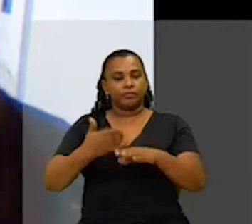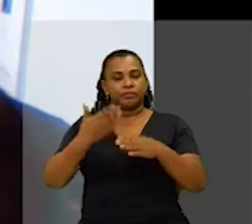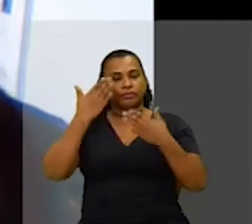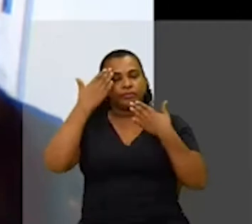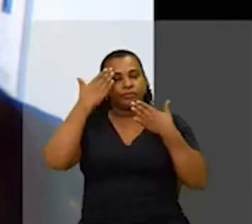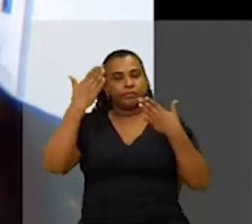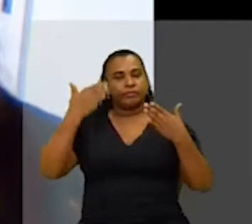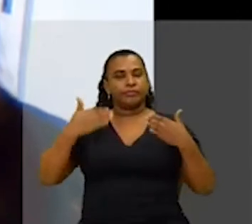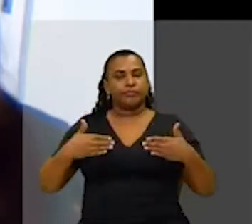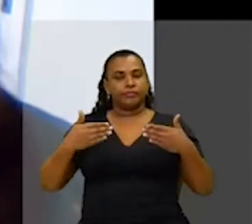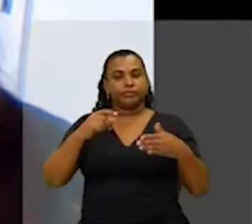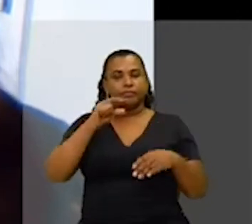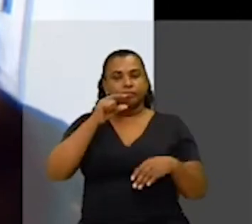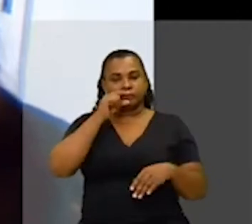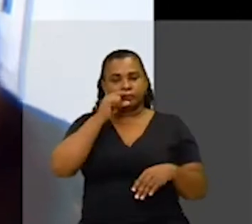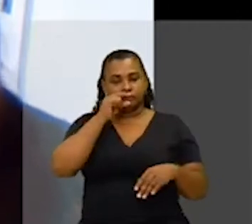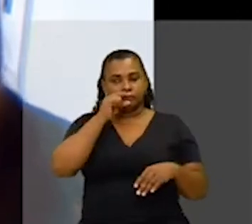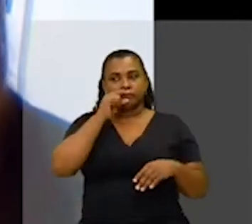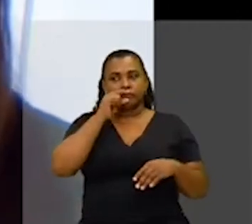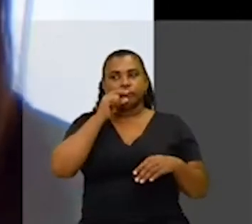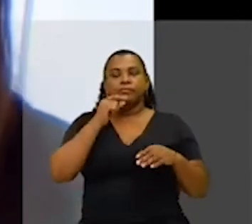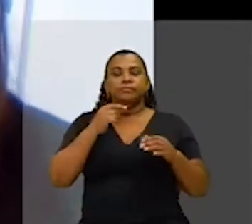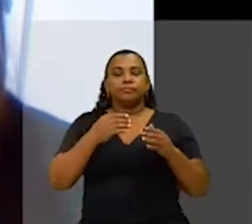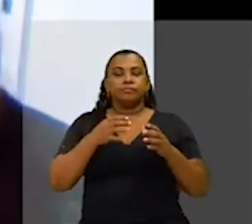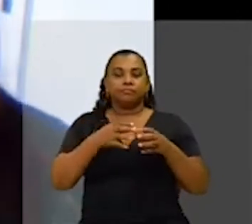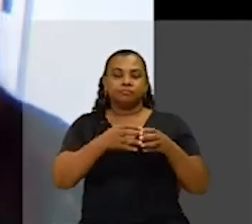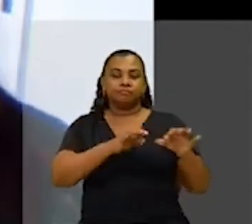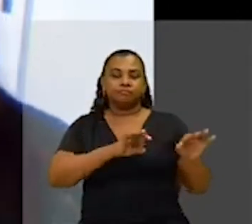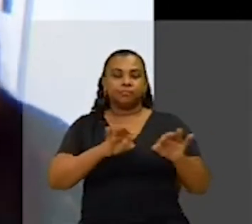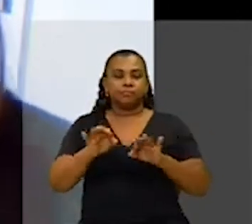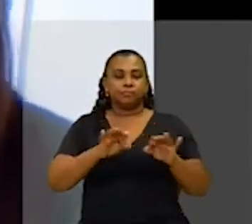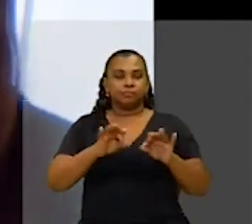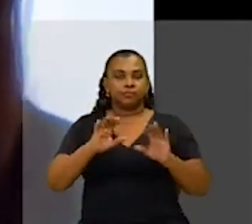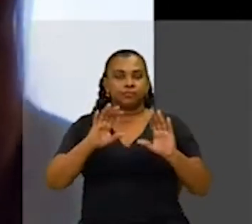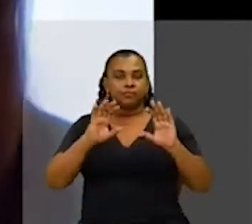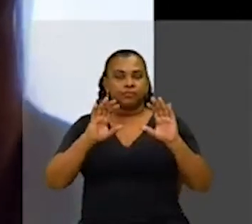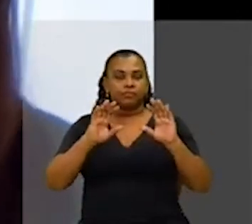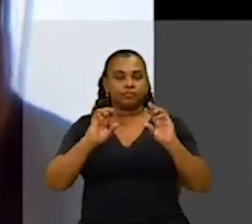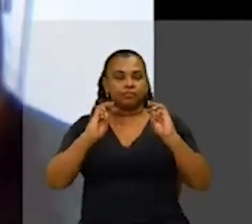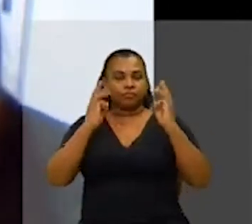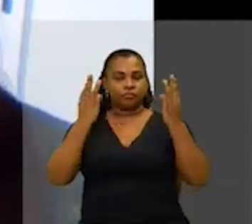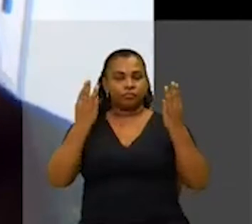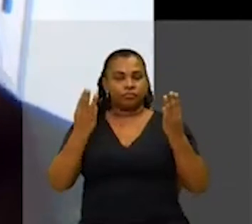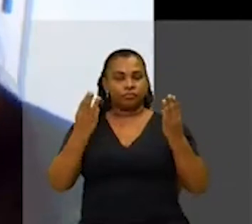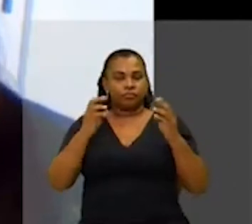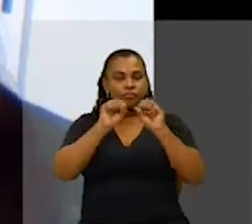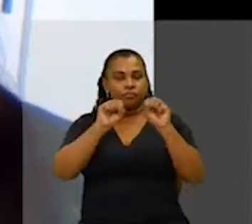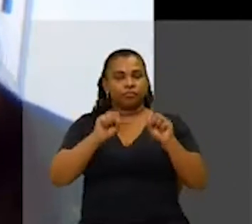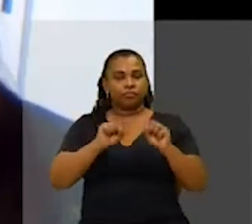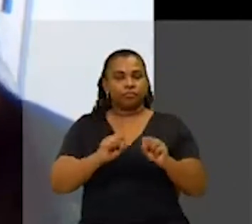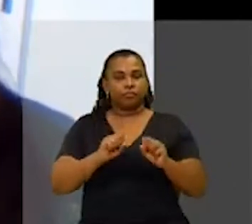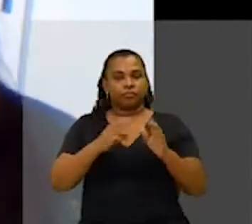faquinha a comissão de organização do congresso tematização das zonas eleitorais de perceber